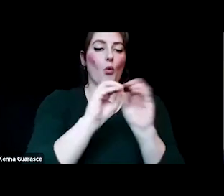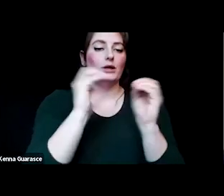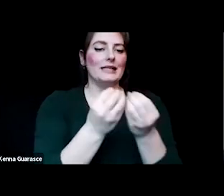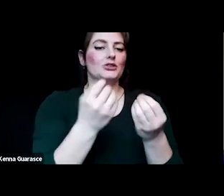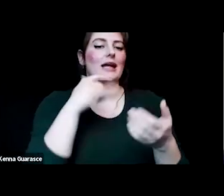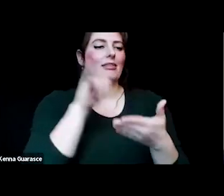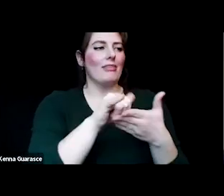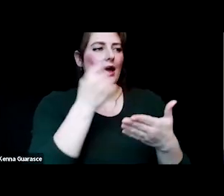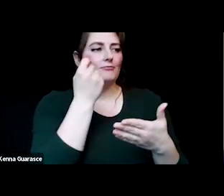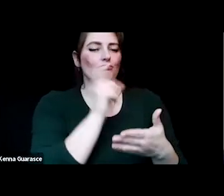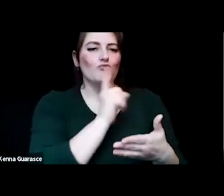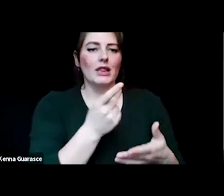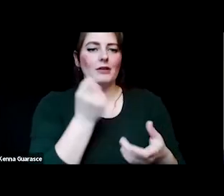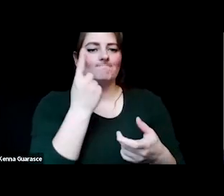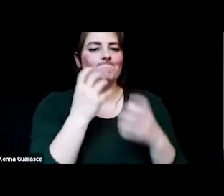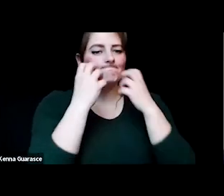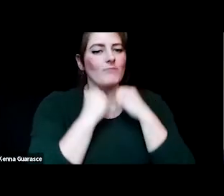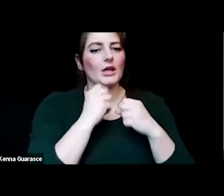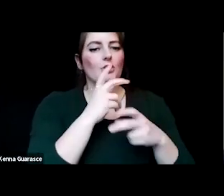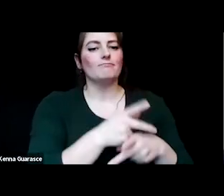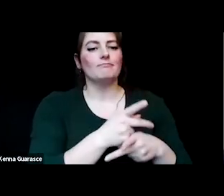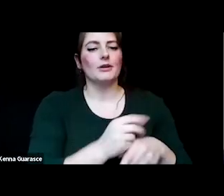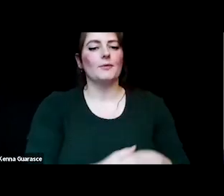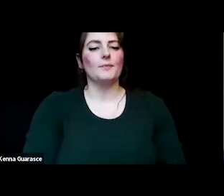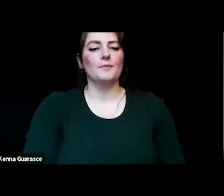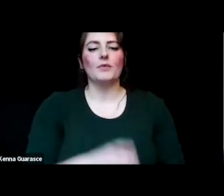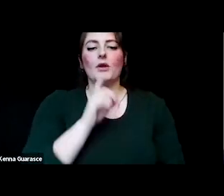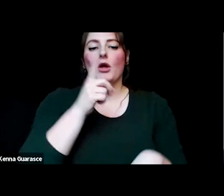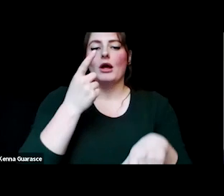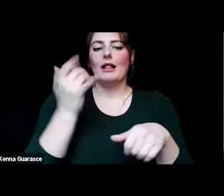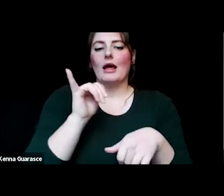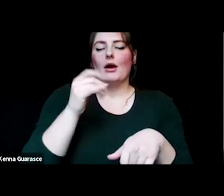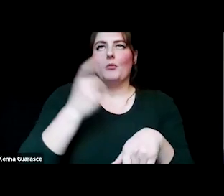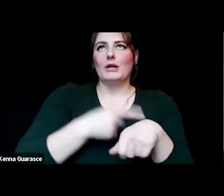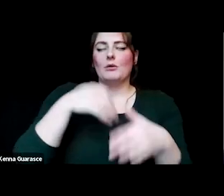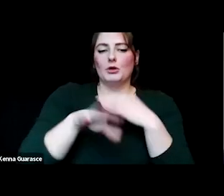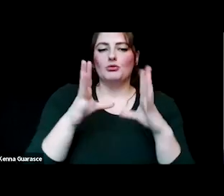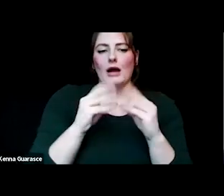una vez fuimos a una conferencia y tuvimos que faltar una semana y volvimos